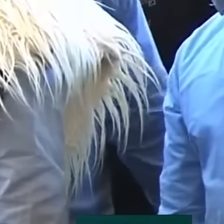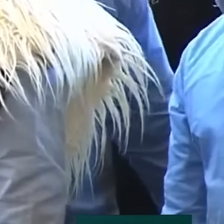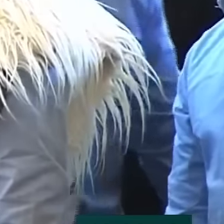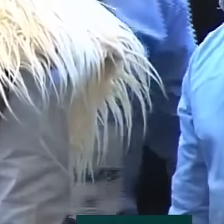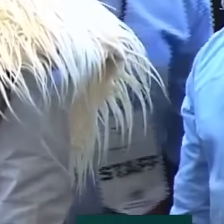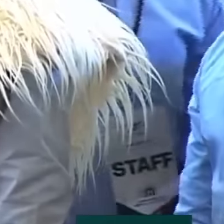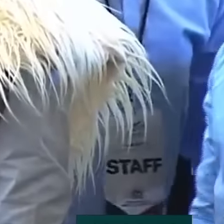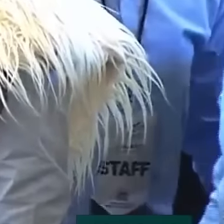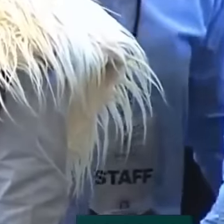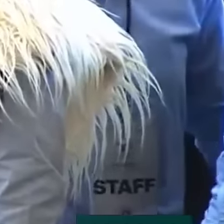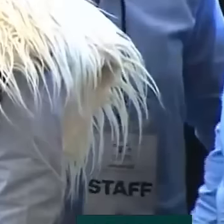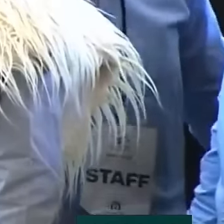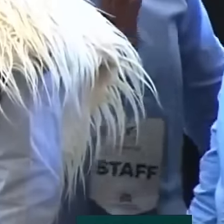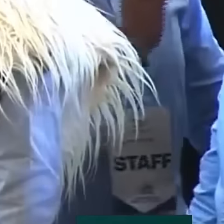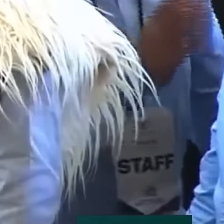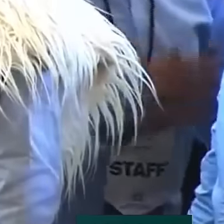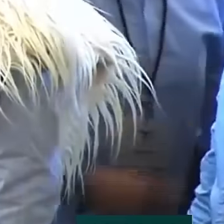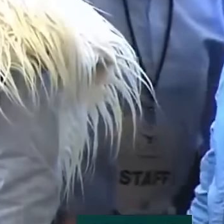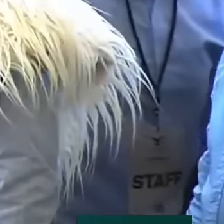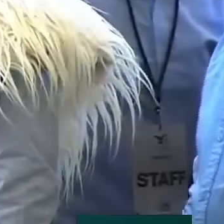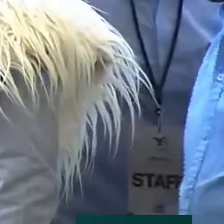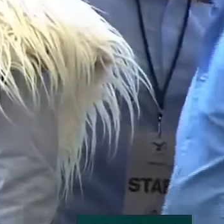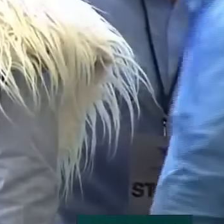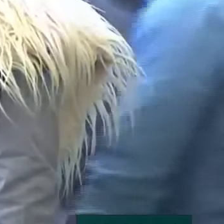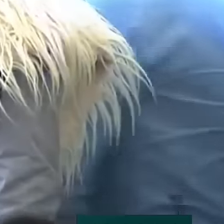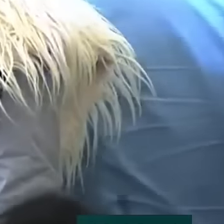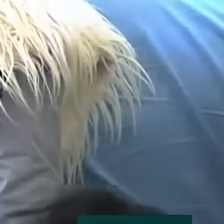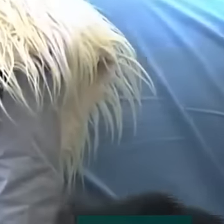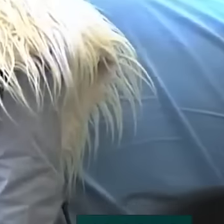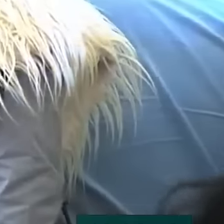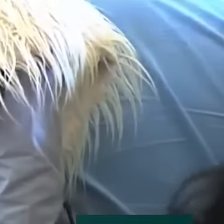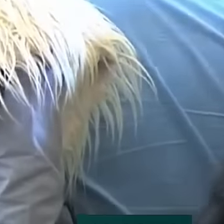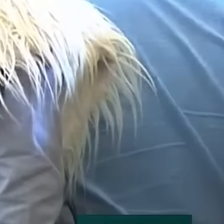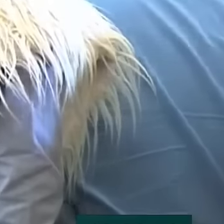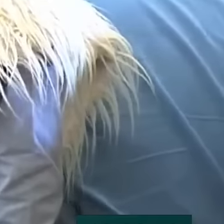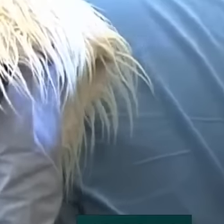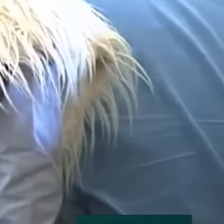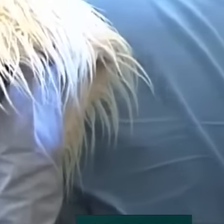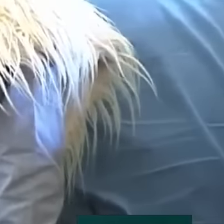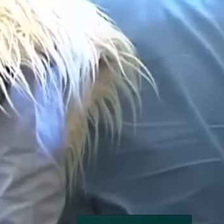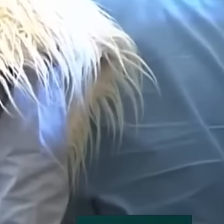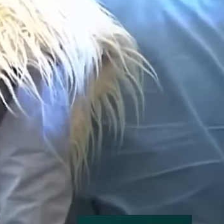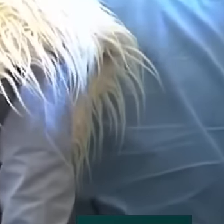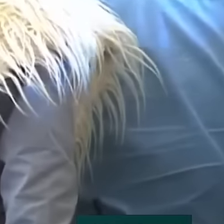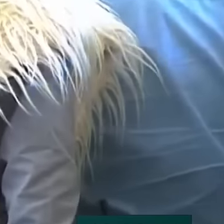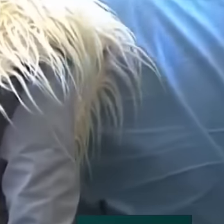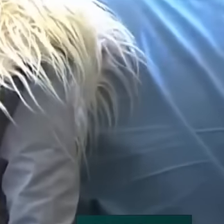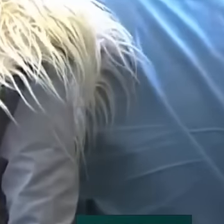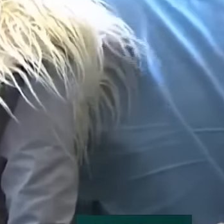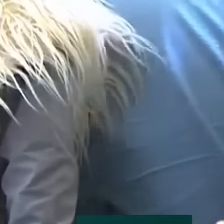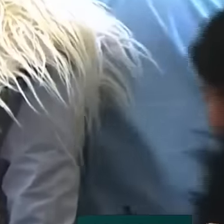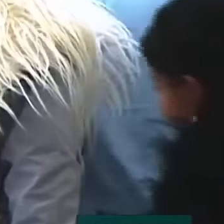hablante de lengu comunidad candelaria